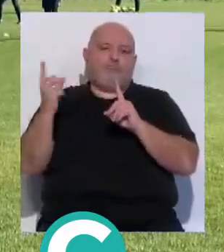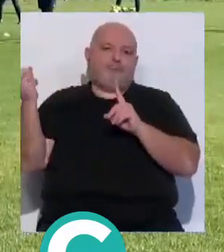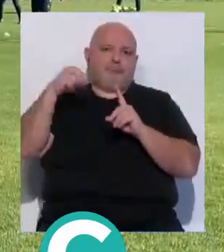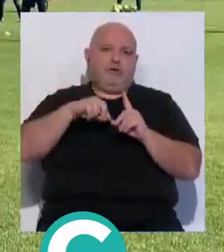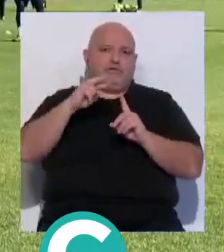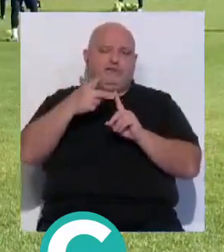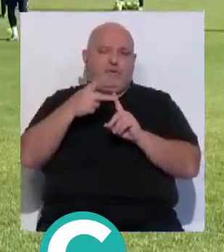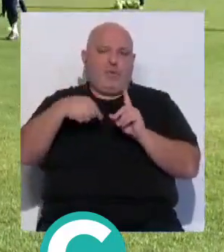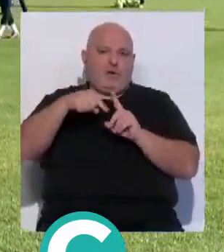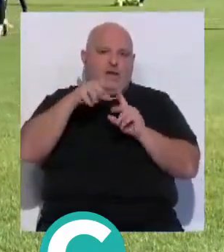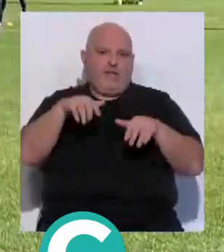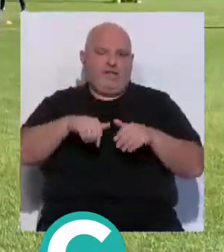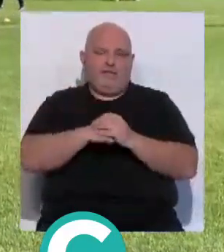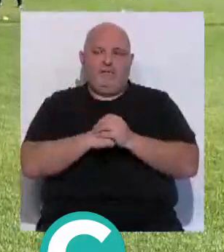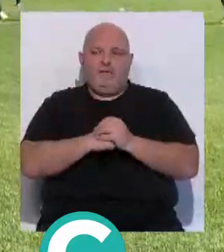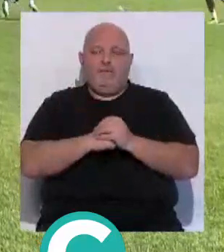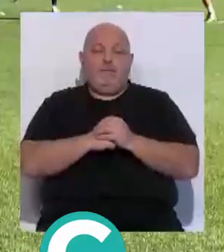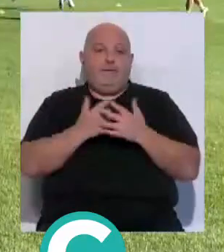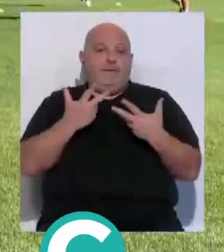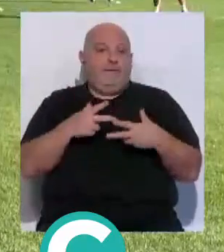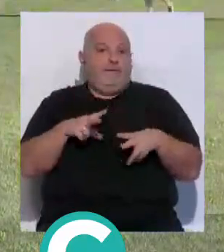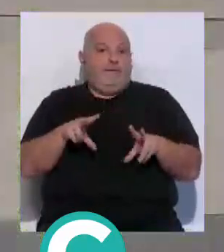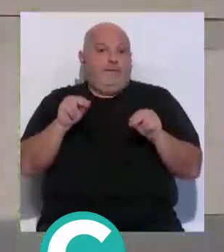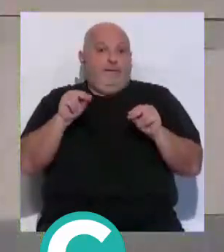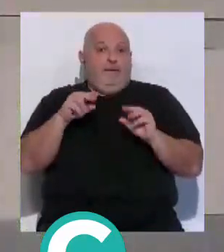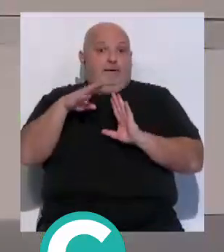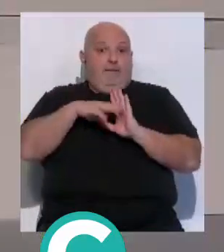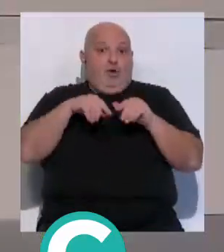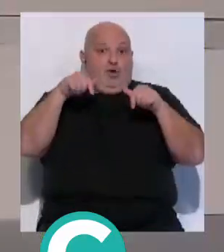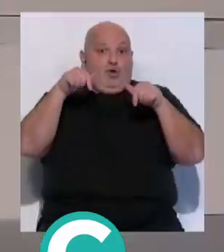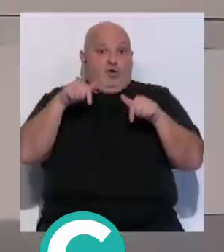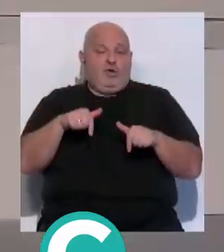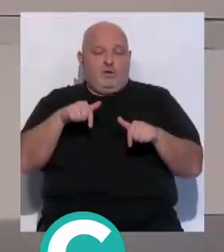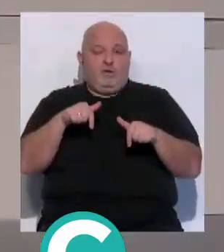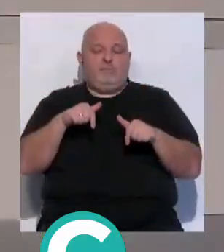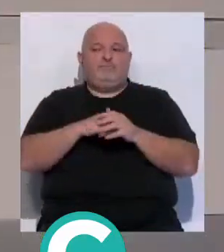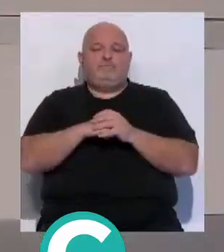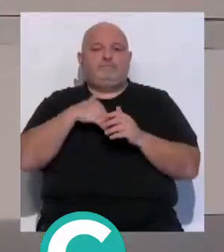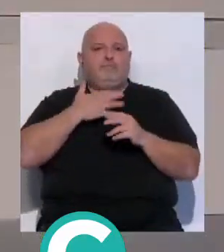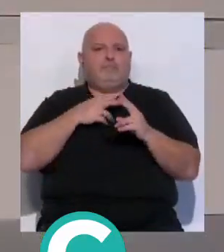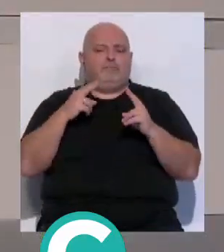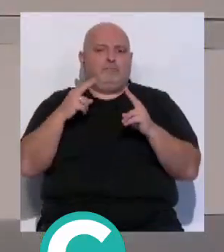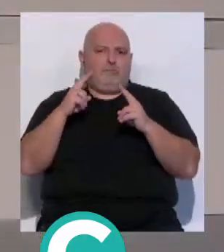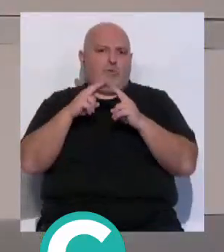vuelta por llegar nosotros que Hemos llegado ya al final del programa de hoy mañana volvemos con más